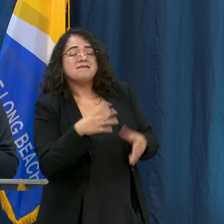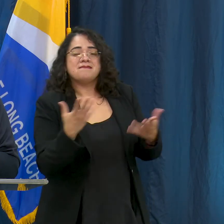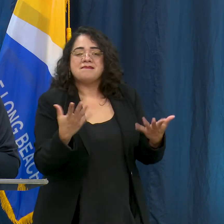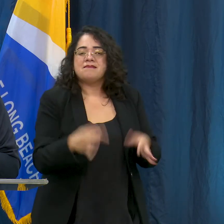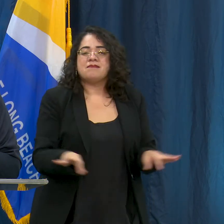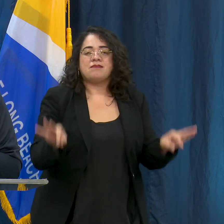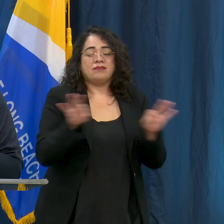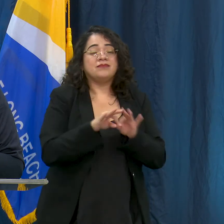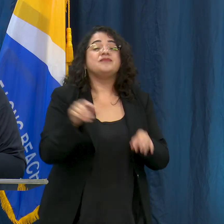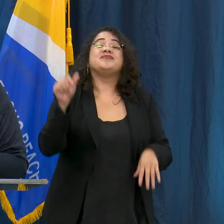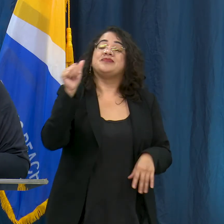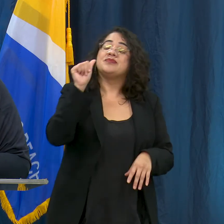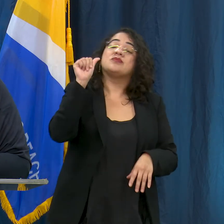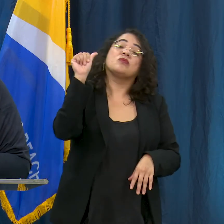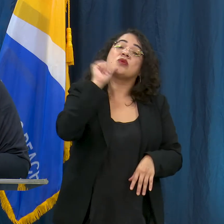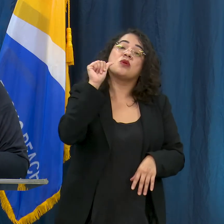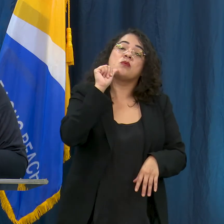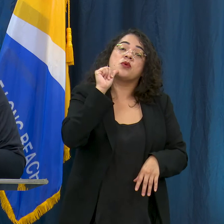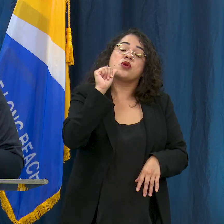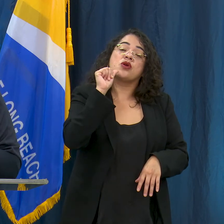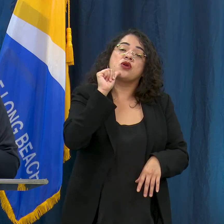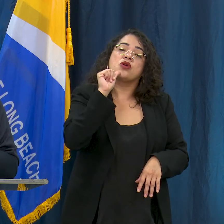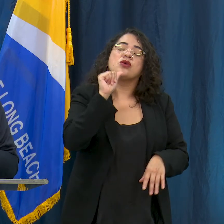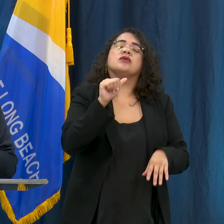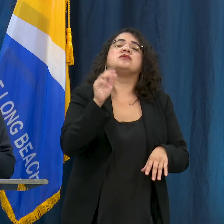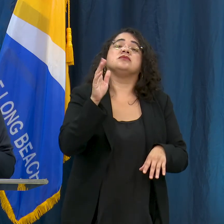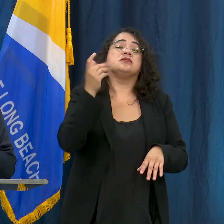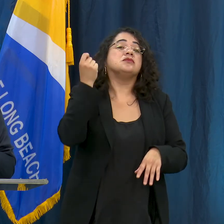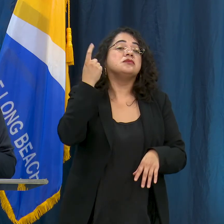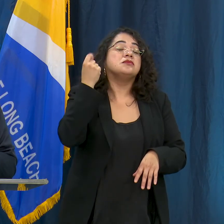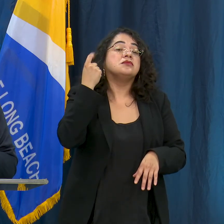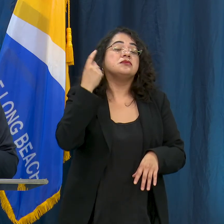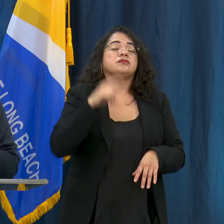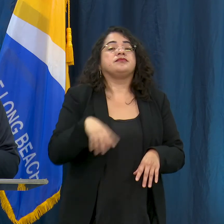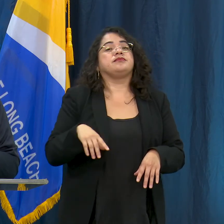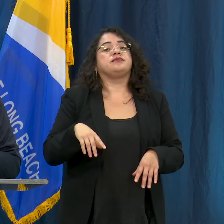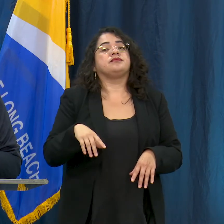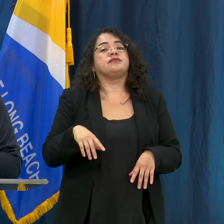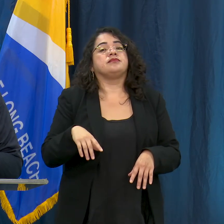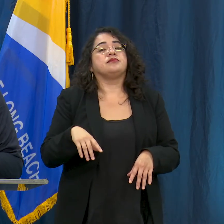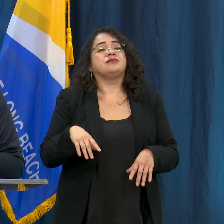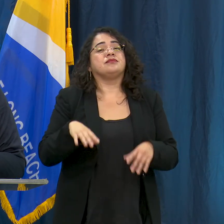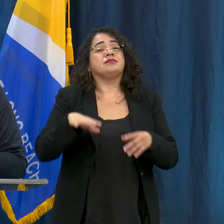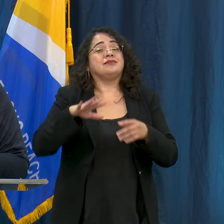Vidan que pueden ver todo todo lo relacionado con el coronavirus a nuestro